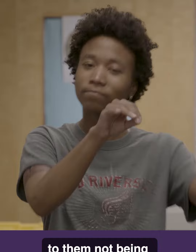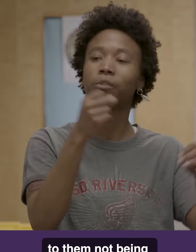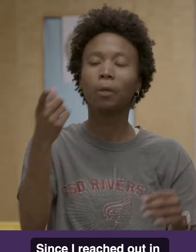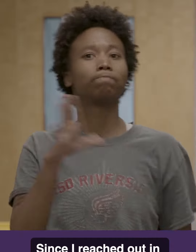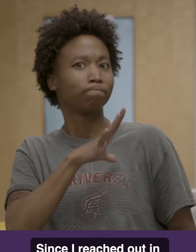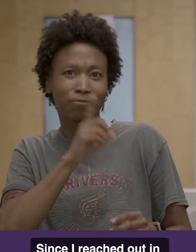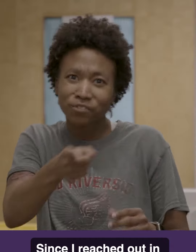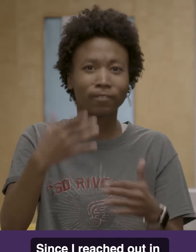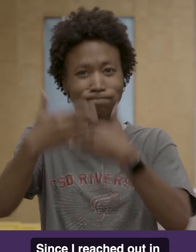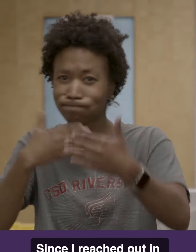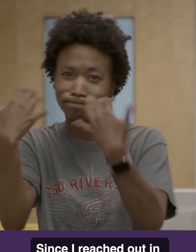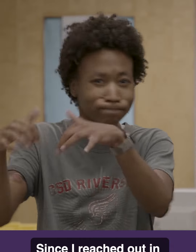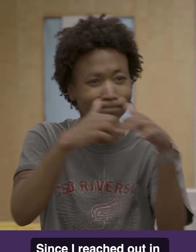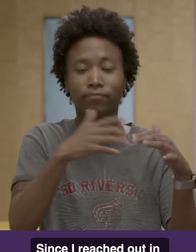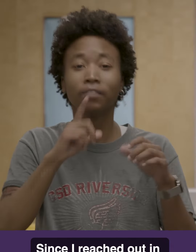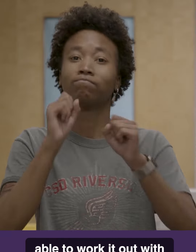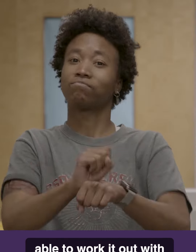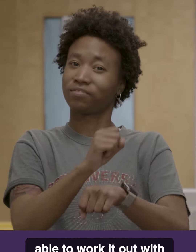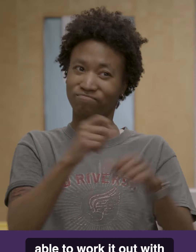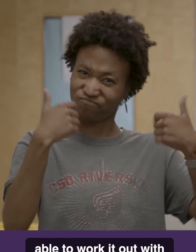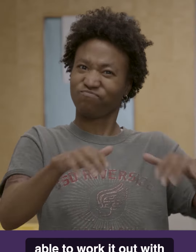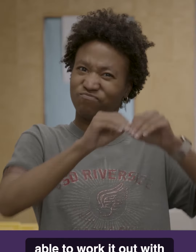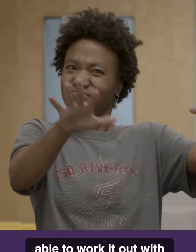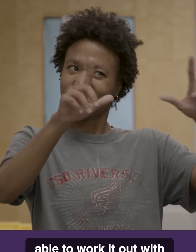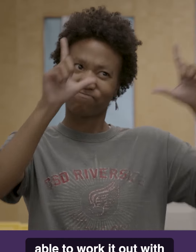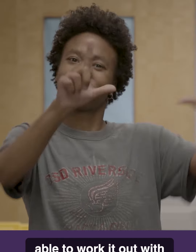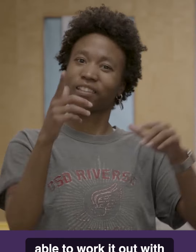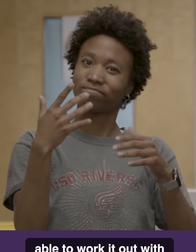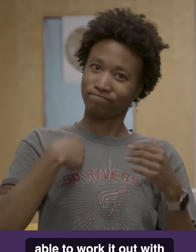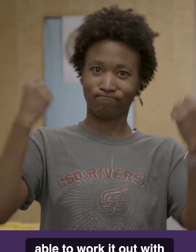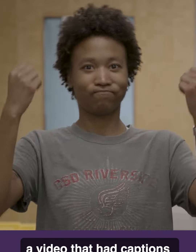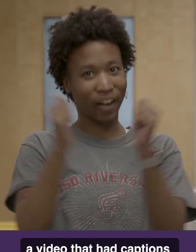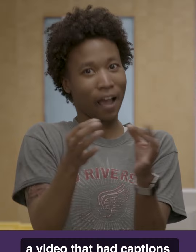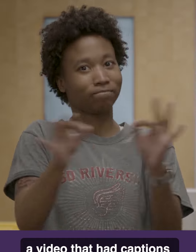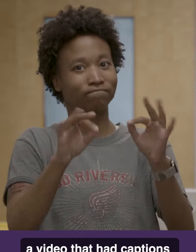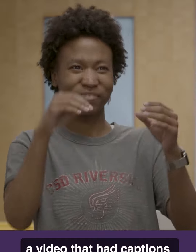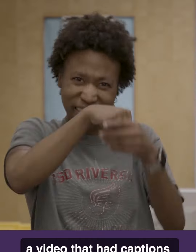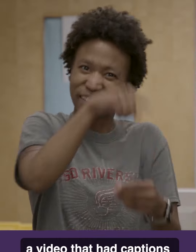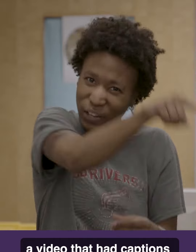Debido a que me comuniqué a tiempo, pude resolverlo con ellos y mostraron un video que tenía subtítulos y ASL.